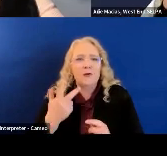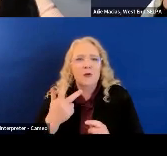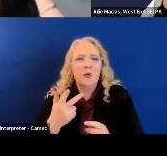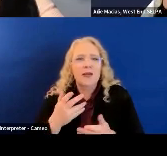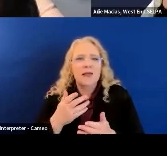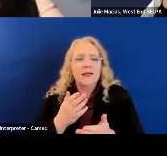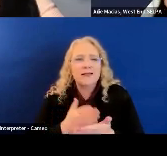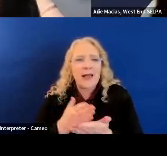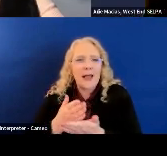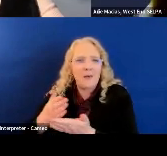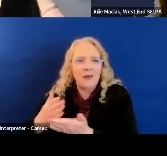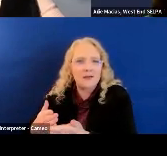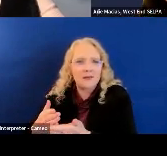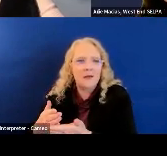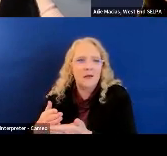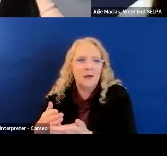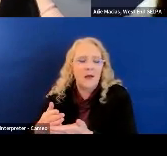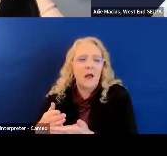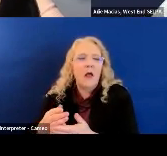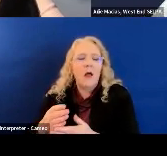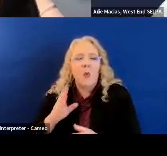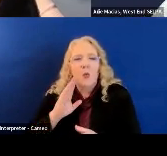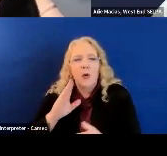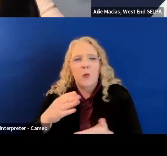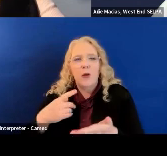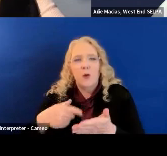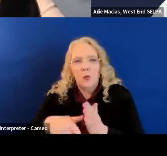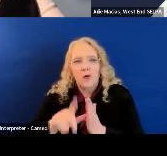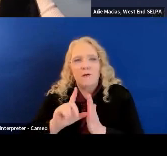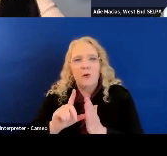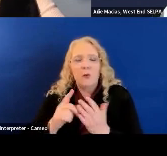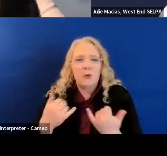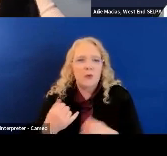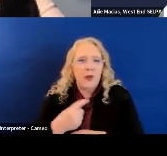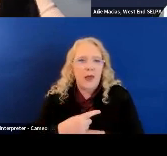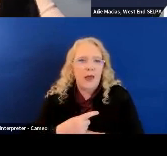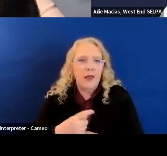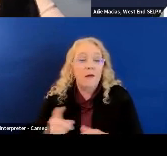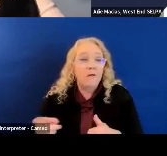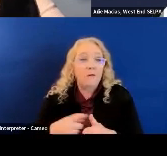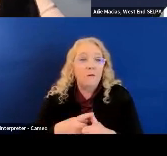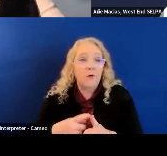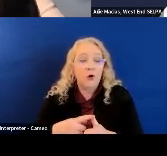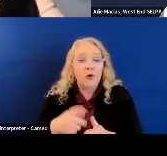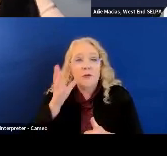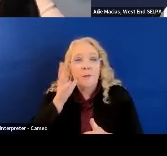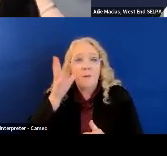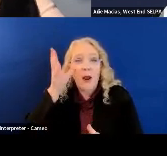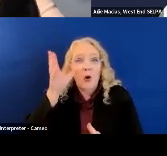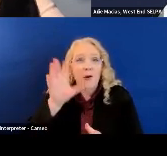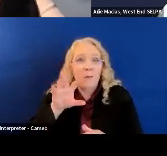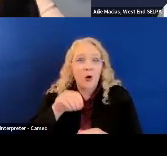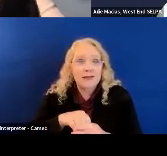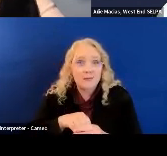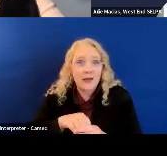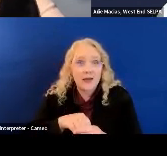garantías procesales que revisaremos hoy: el primero es la participación de los padres,